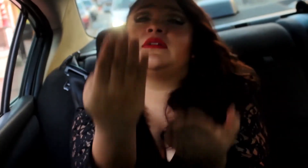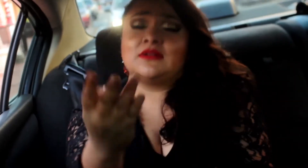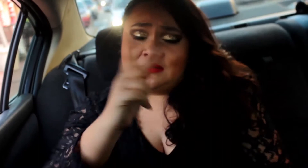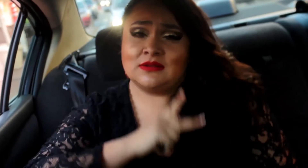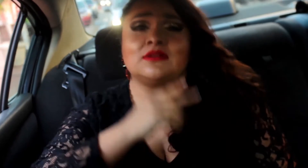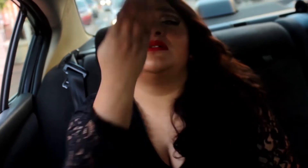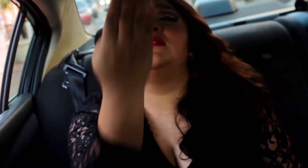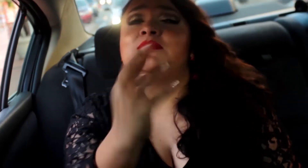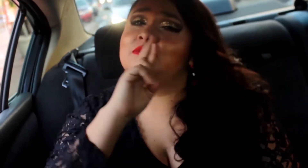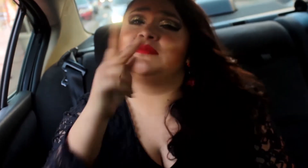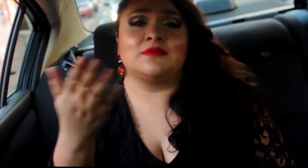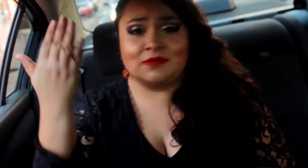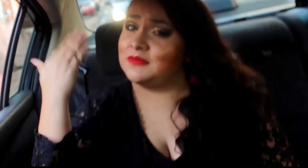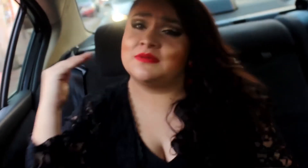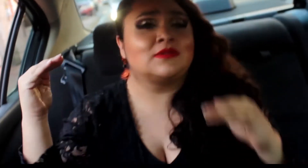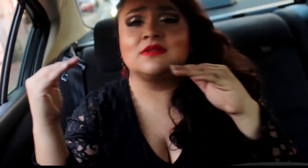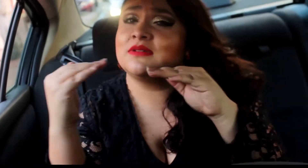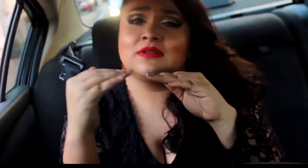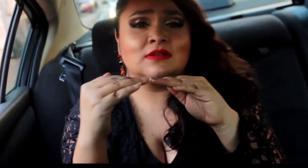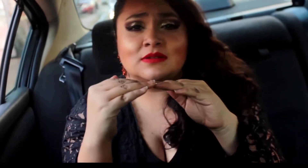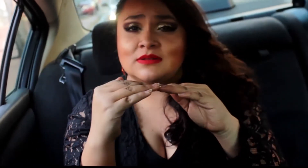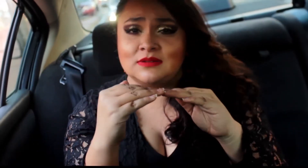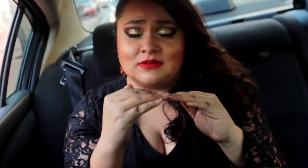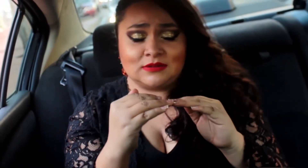que eras todo lo mejor que había tenido